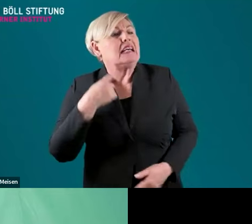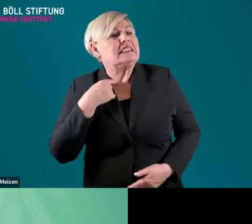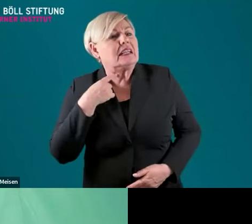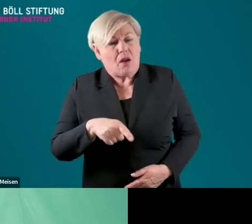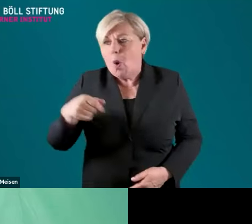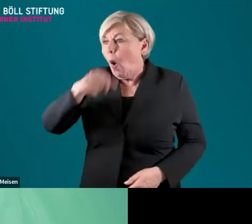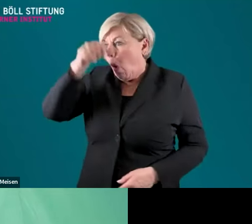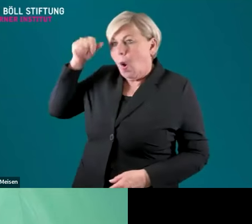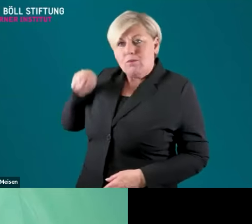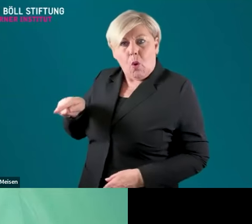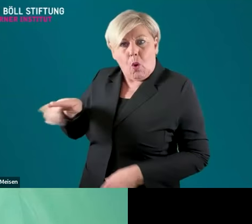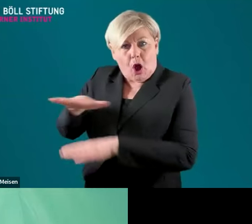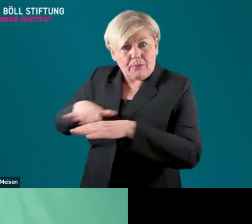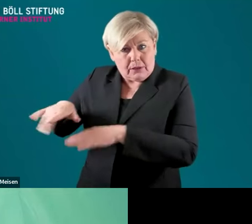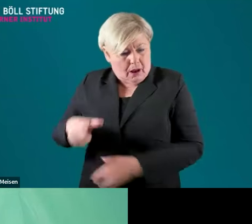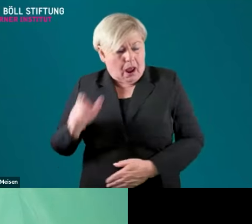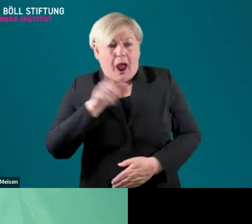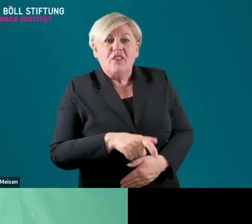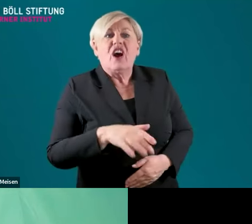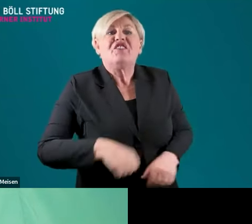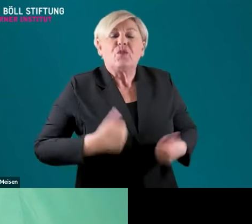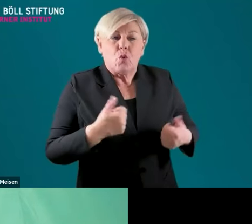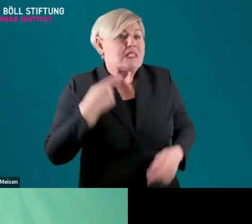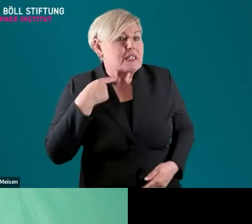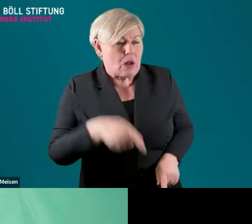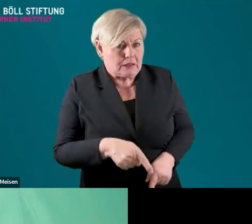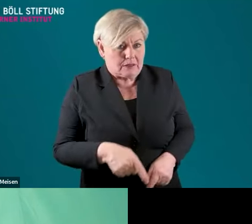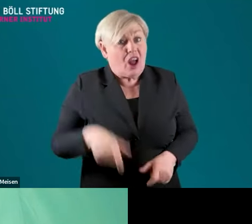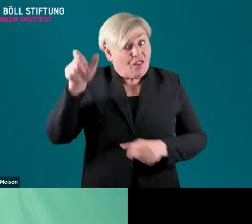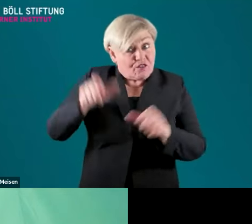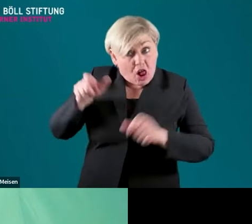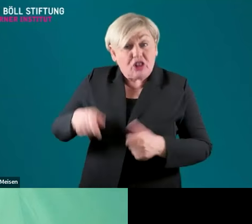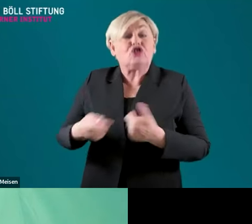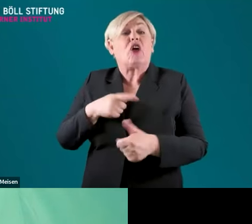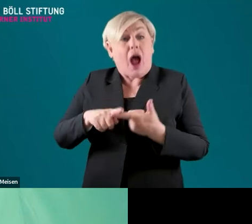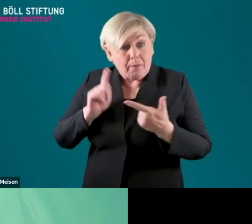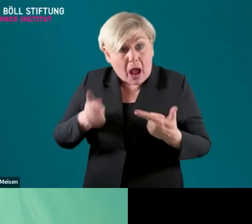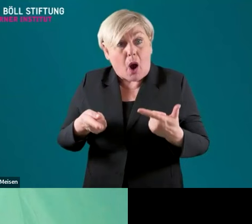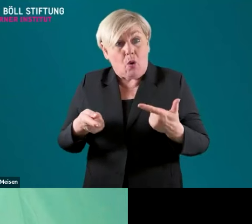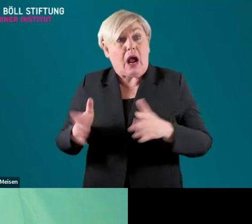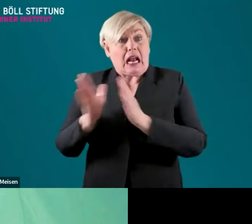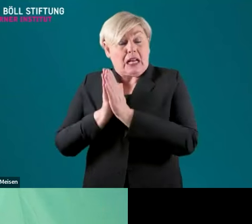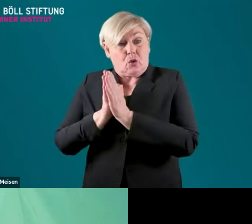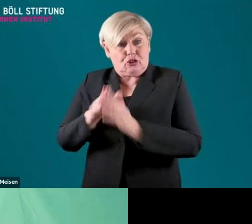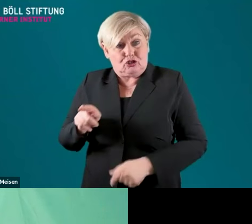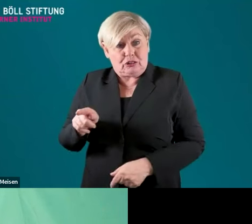Das ist sowohl bei den Völkischen als auch bei den katholischen Gruppierungen so.